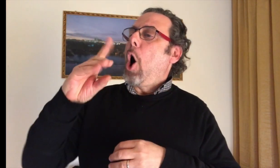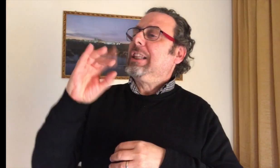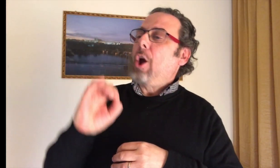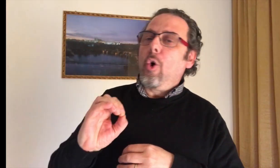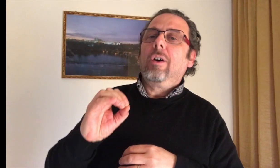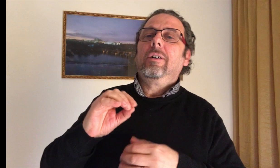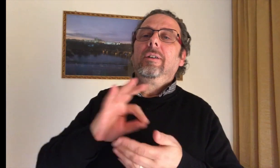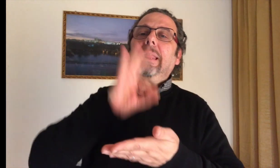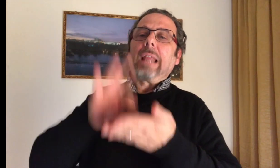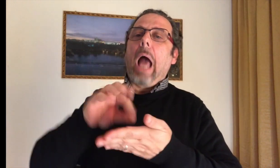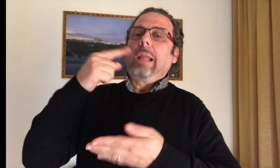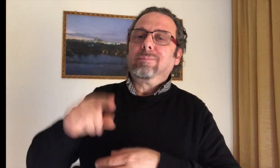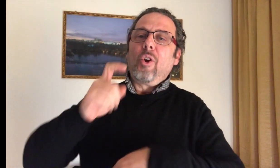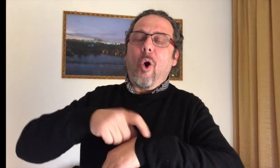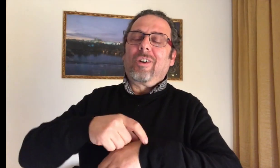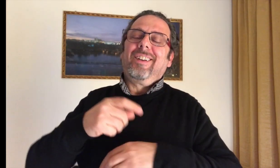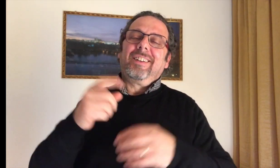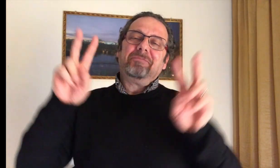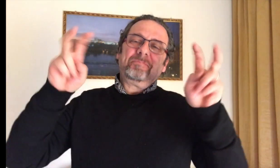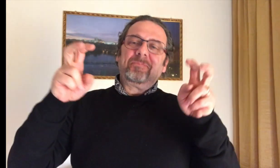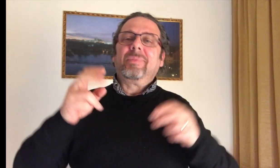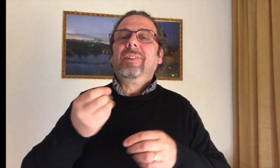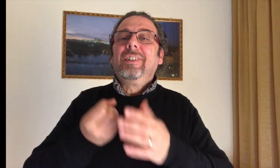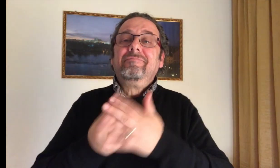1-2-3 di classifica. Ci ricordiamo sempre, “ci vediamo al Podio il giorno…”